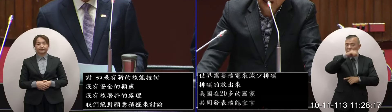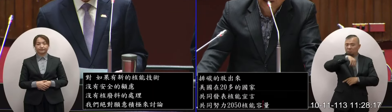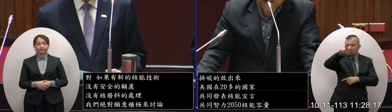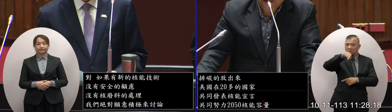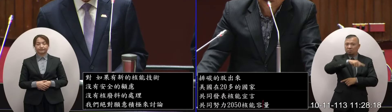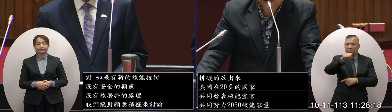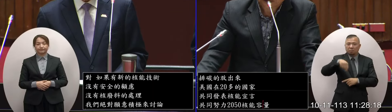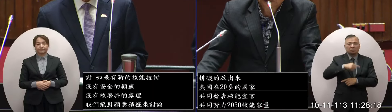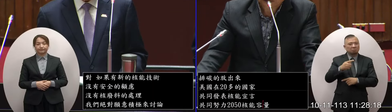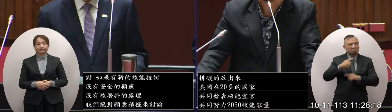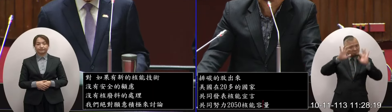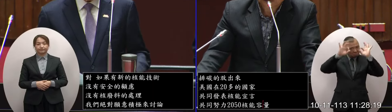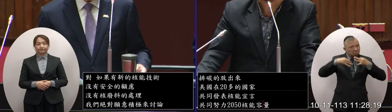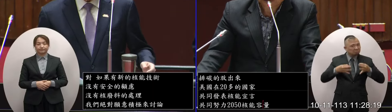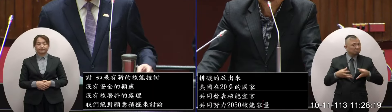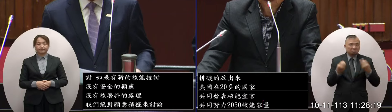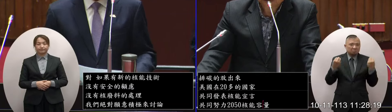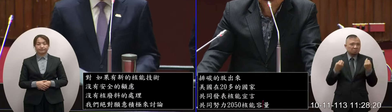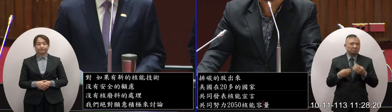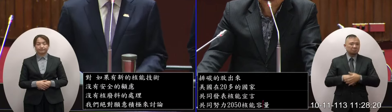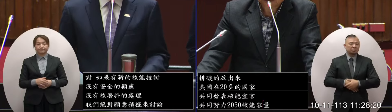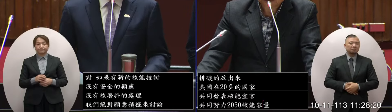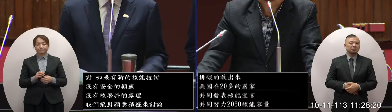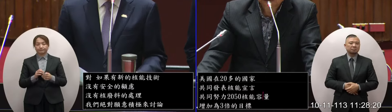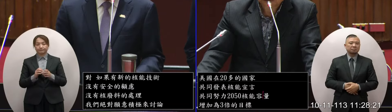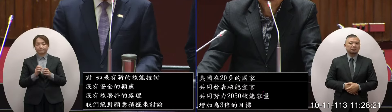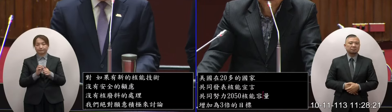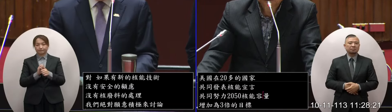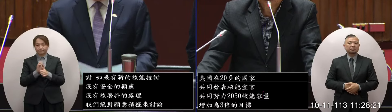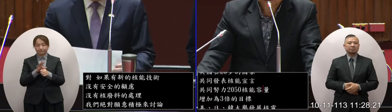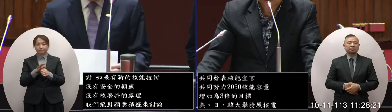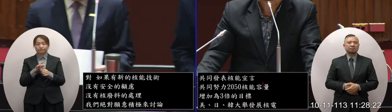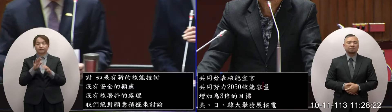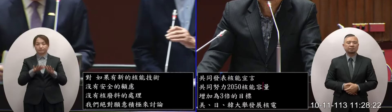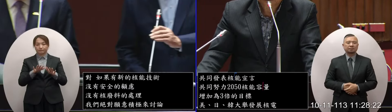所委員長 報告委員 現在我們目前